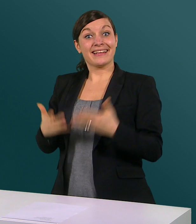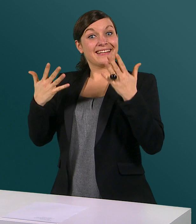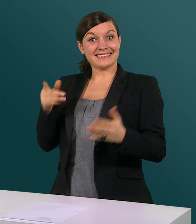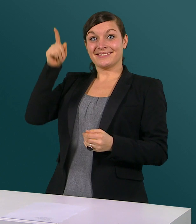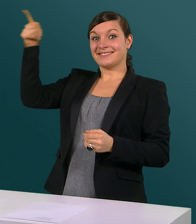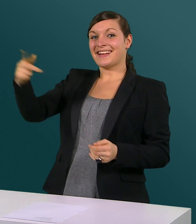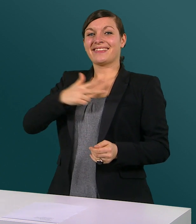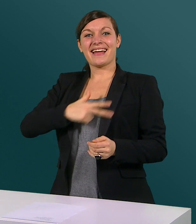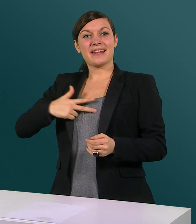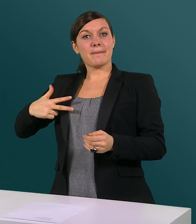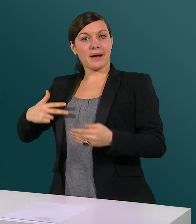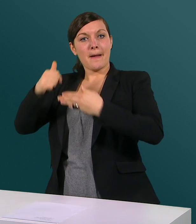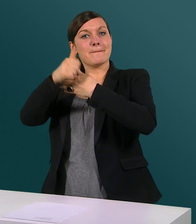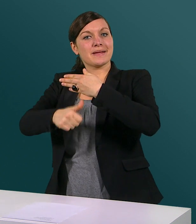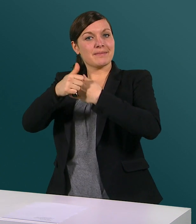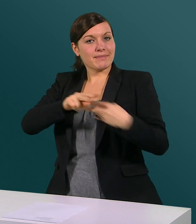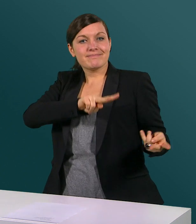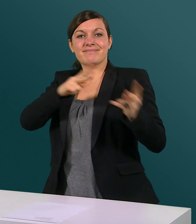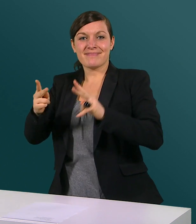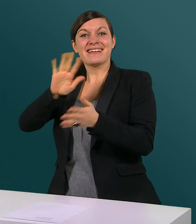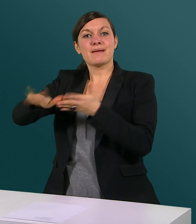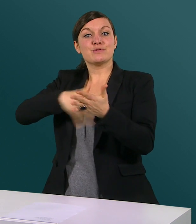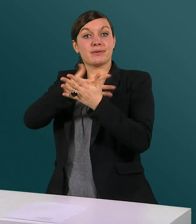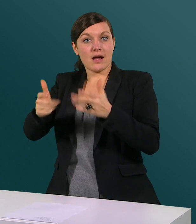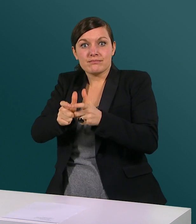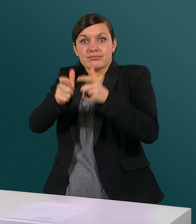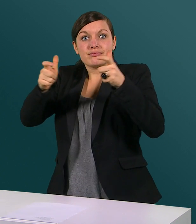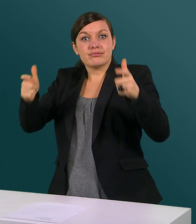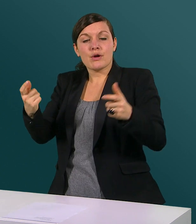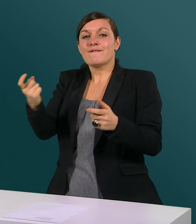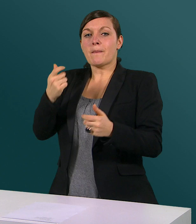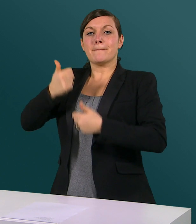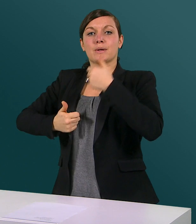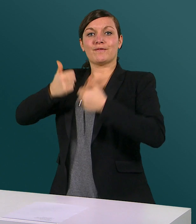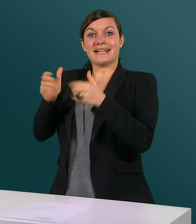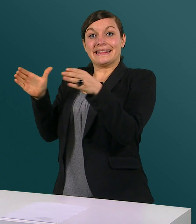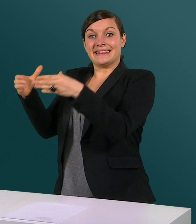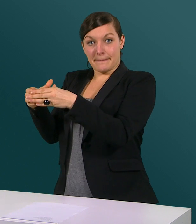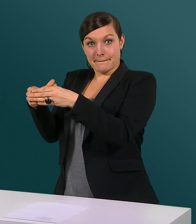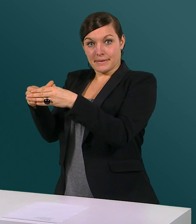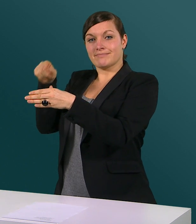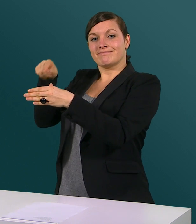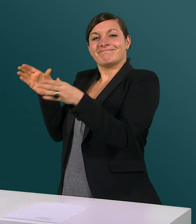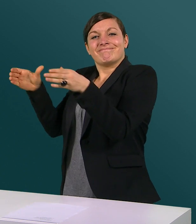Nun wurde in Dänemark das Spektrum der Bibelübersetzungen in Gebärdensprache von einem professionellen Team erweitert.